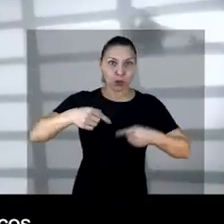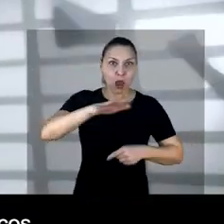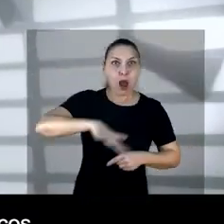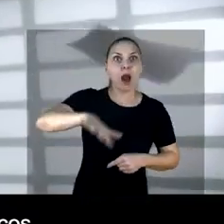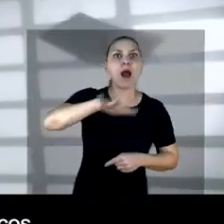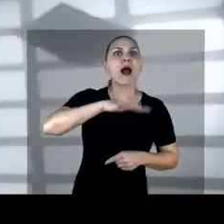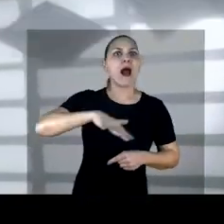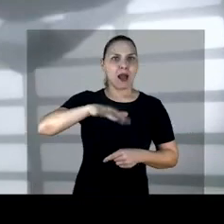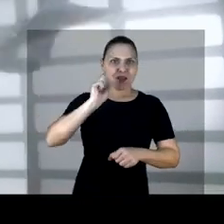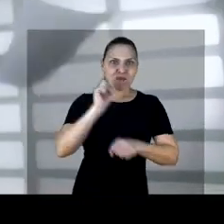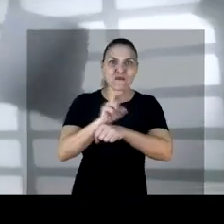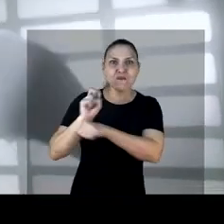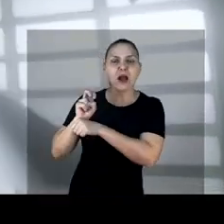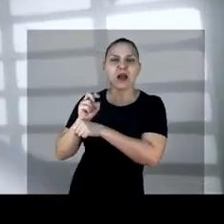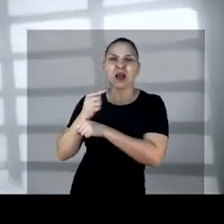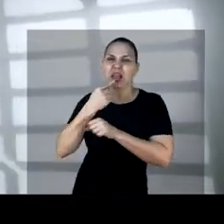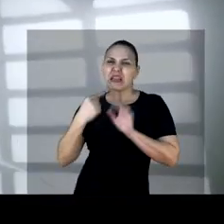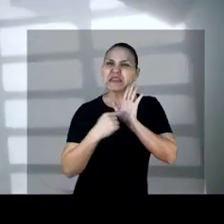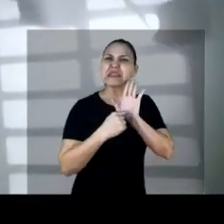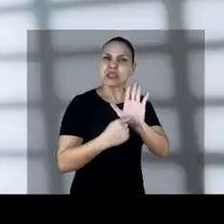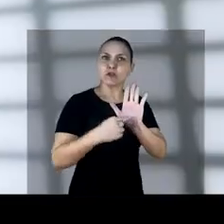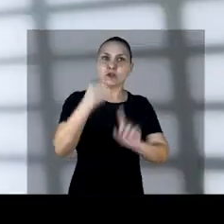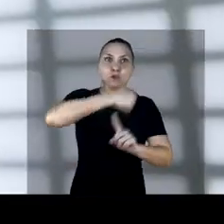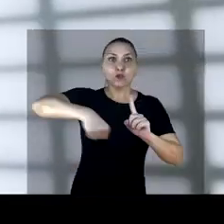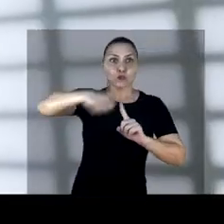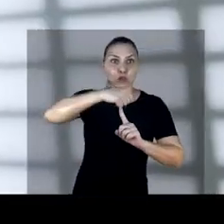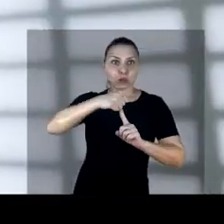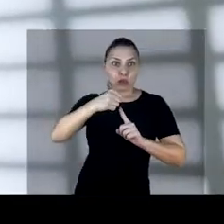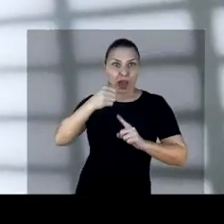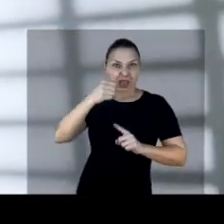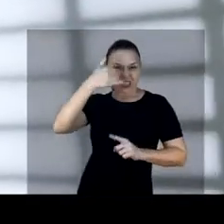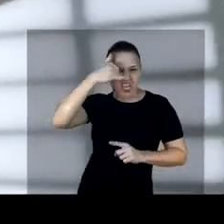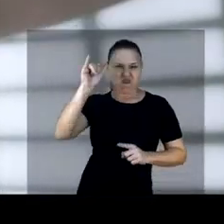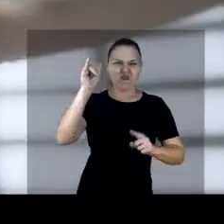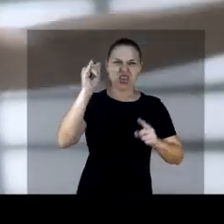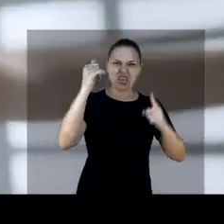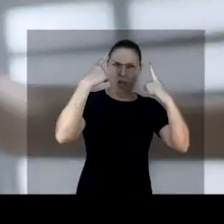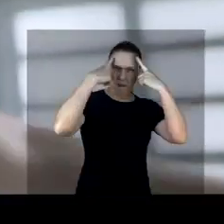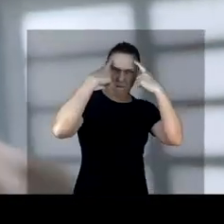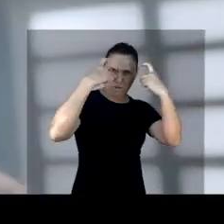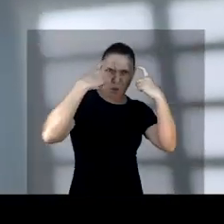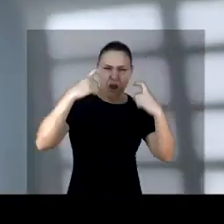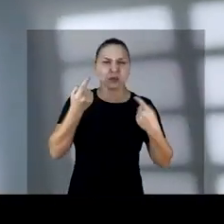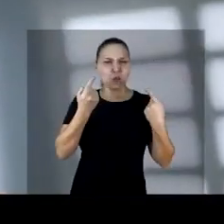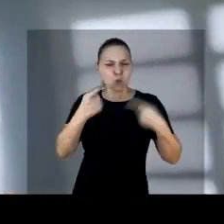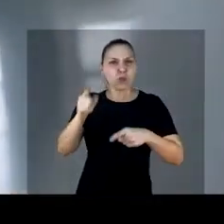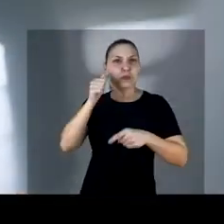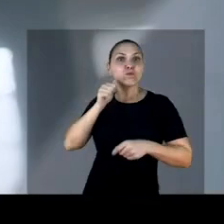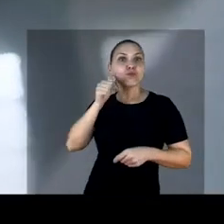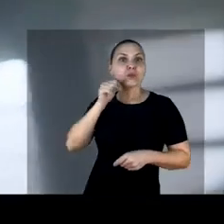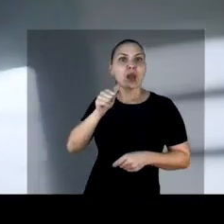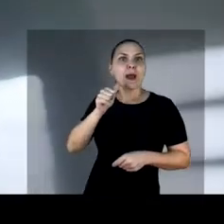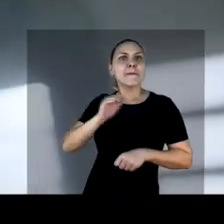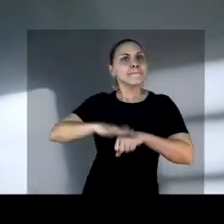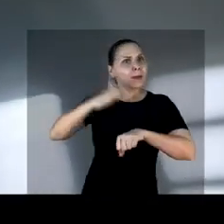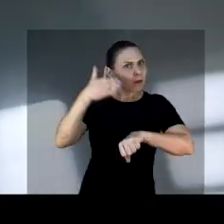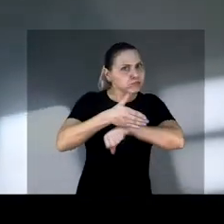Camila Pitanga e não se for na sociedade Combate à violência contra as mulheres mais mulheres parte